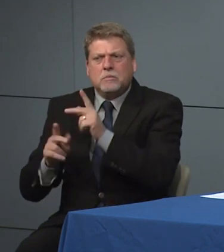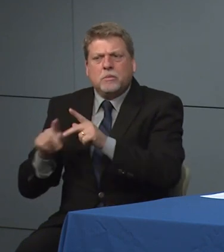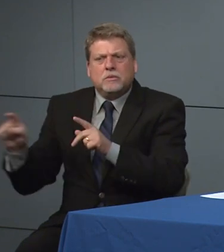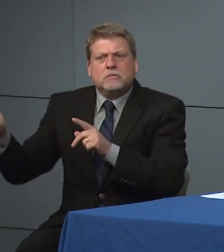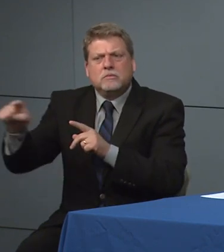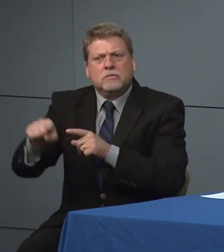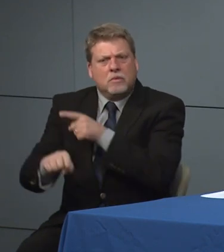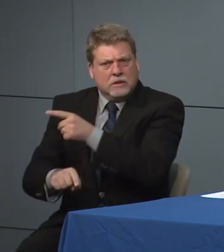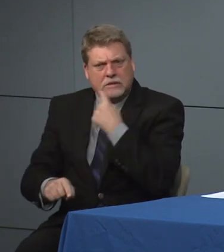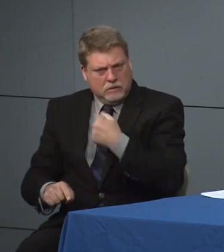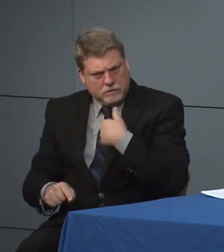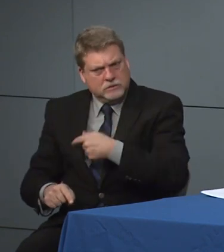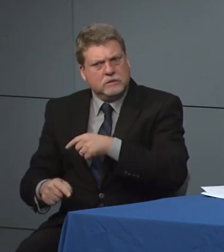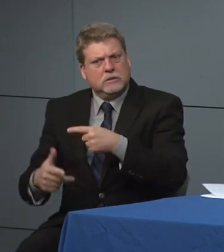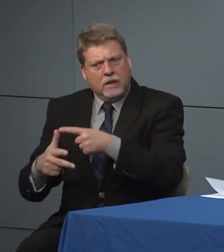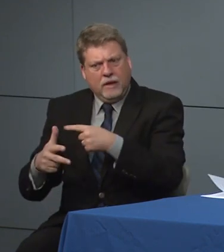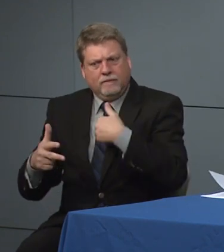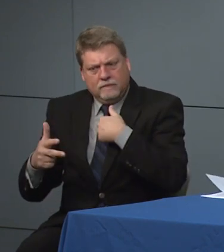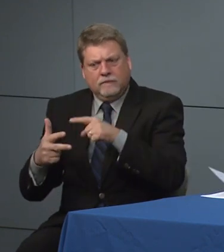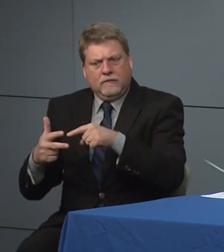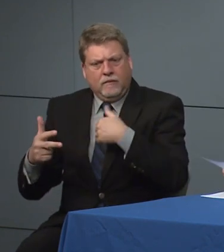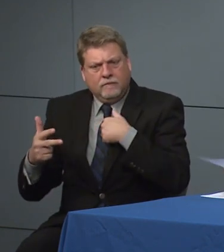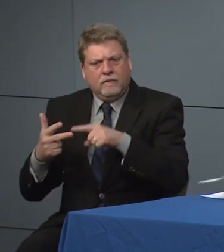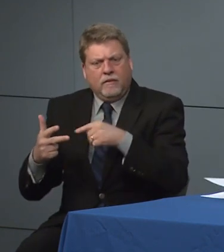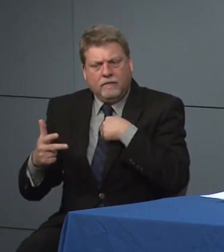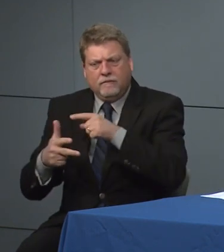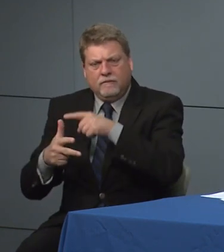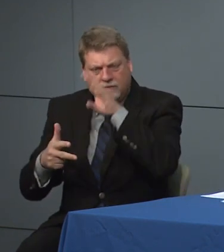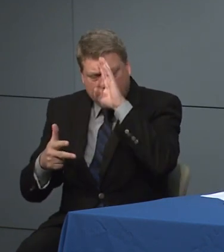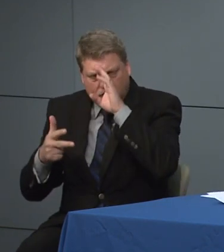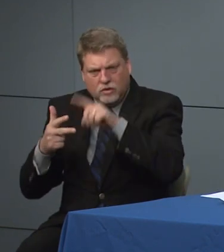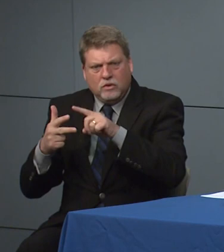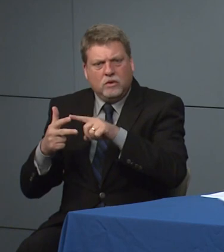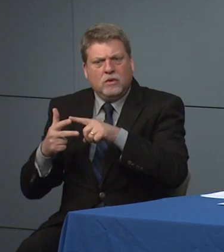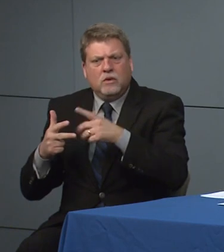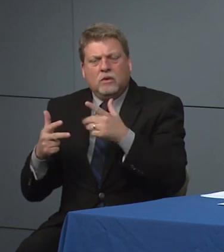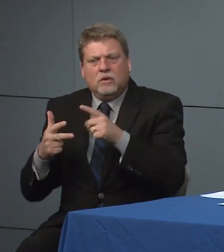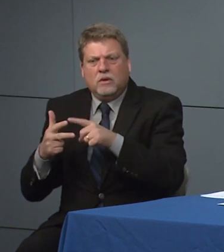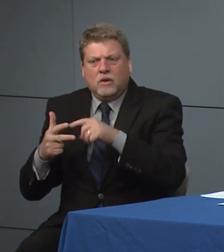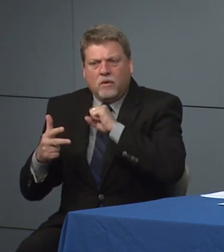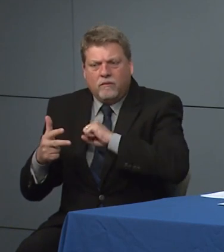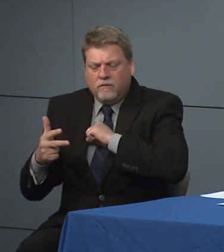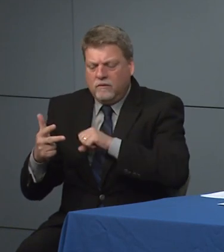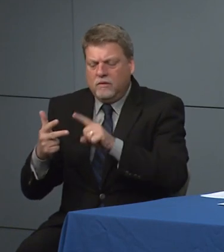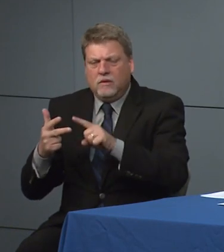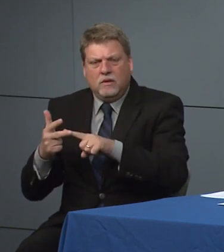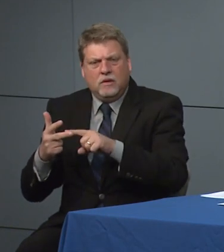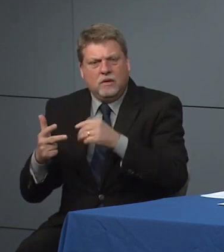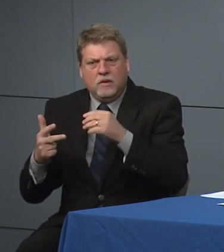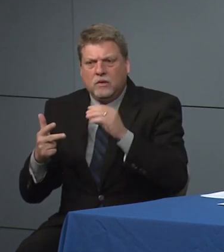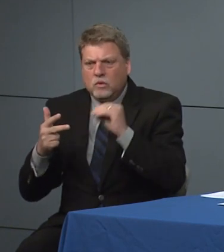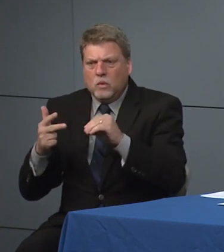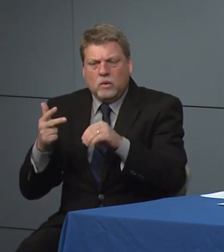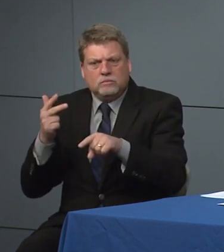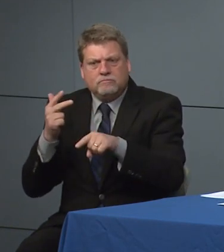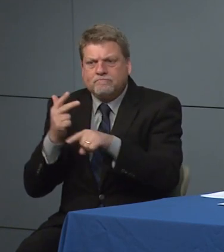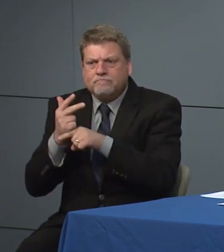Sabe que tiene es familiares que cumple en las vías y han y y han tenido dificultad, obteniendo pruebas